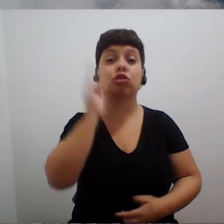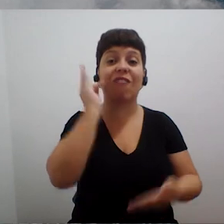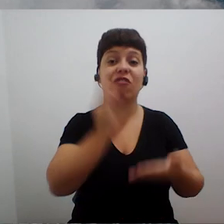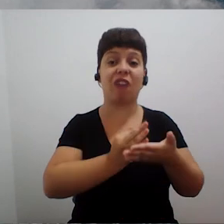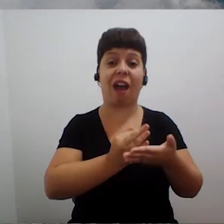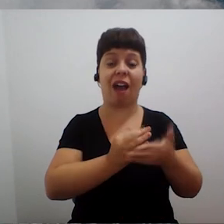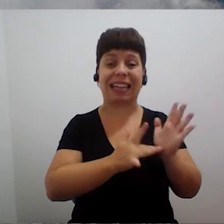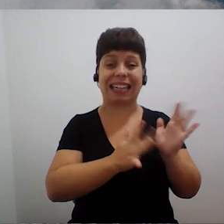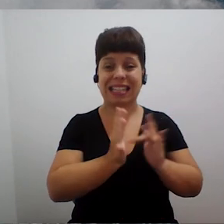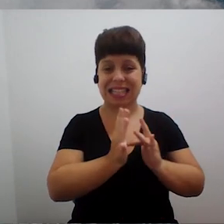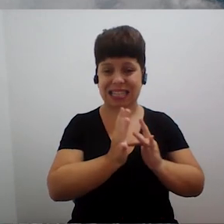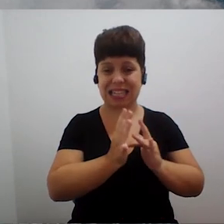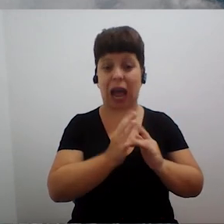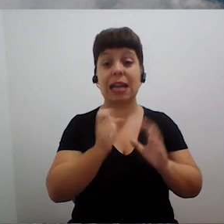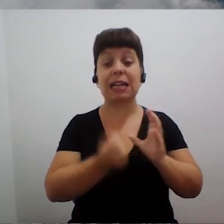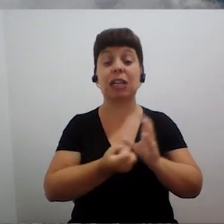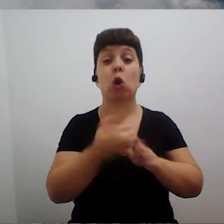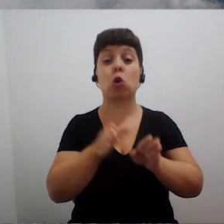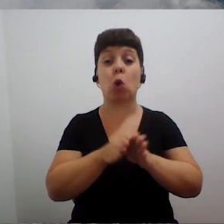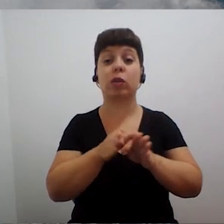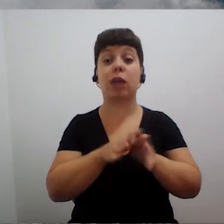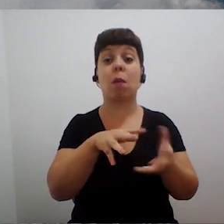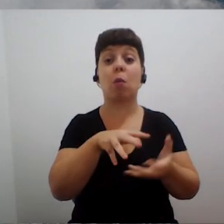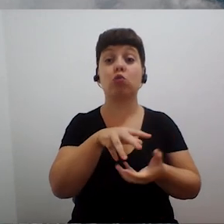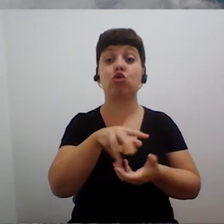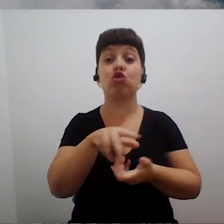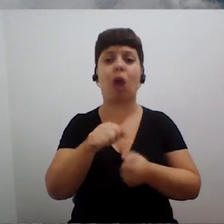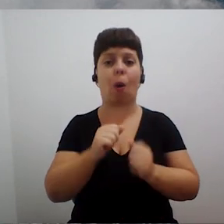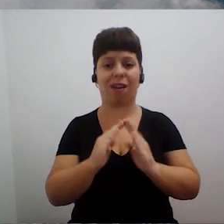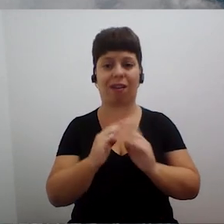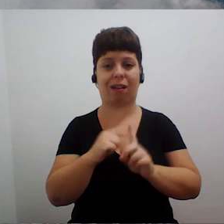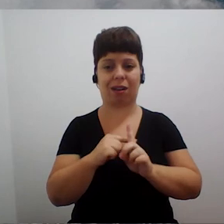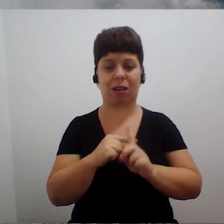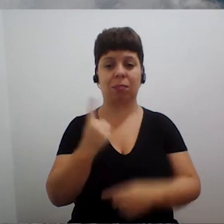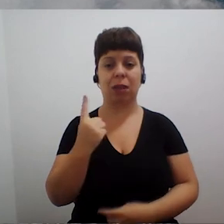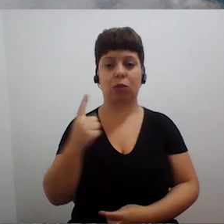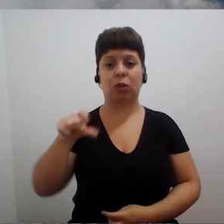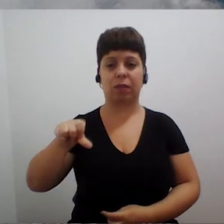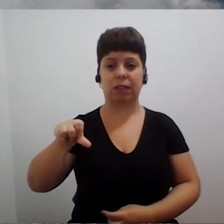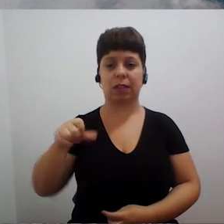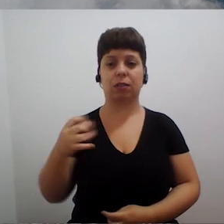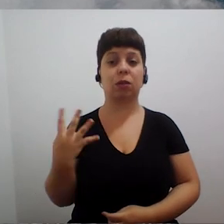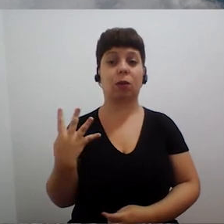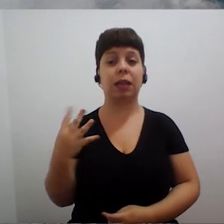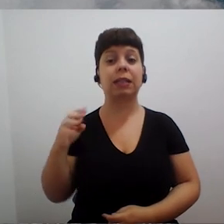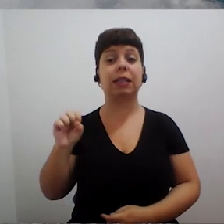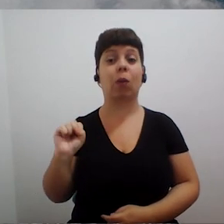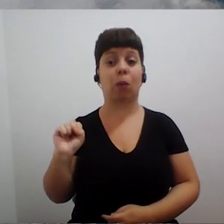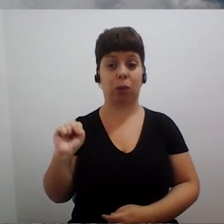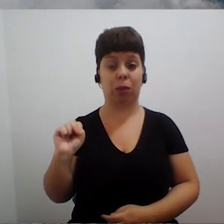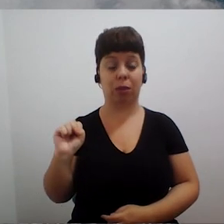o Conselho Mundial das Igrejas em 1948, e hoje tem sua sede em Genebra,